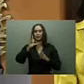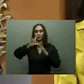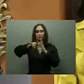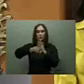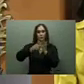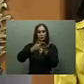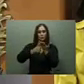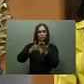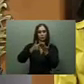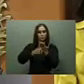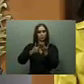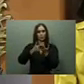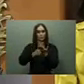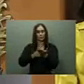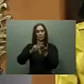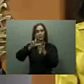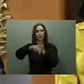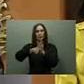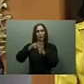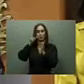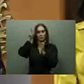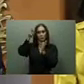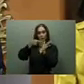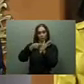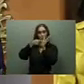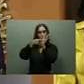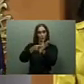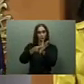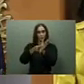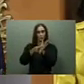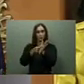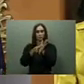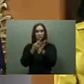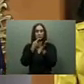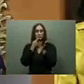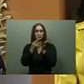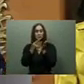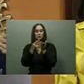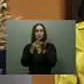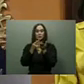Próximo a hacer la rendición de cuenta del año 2022, el presidente Abinader presentará